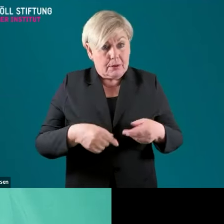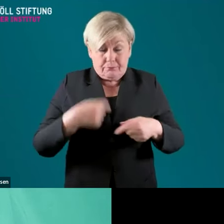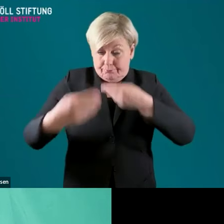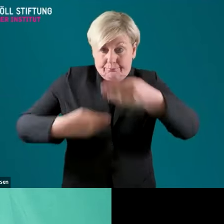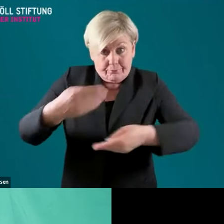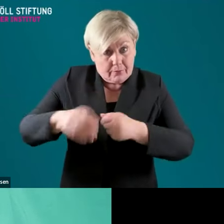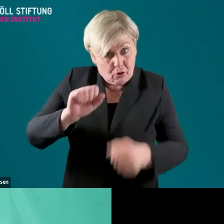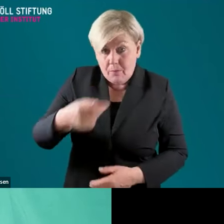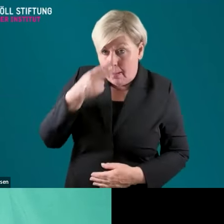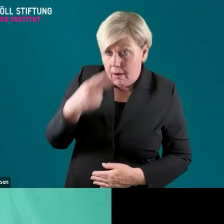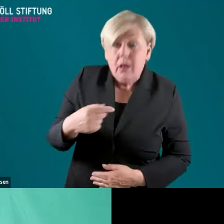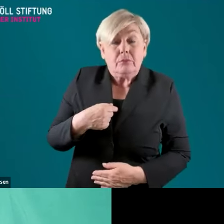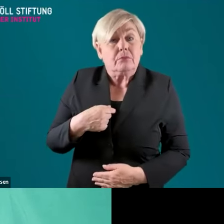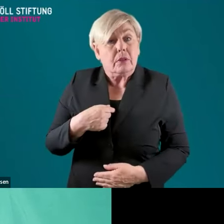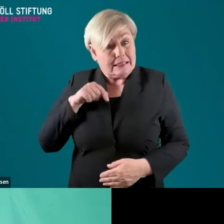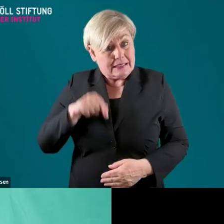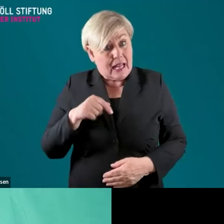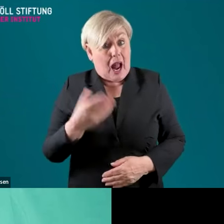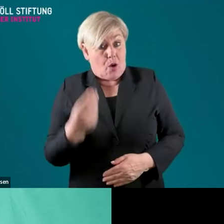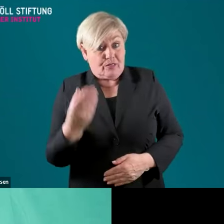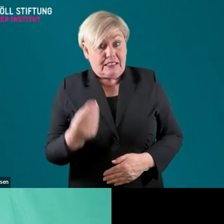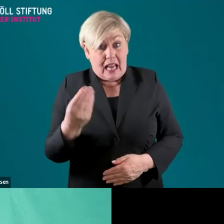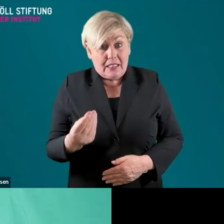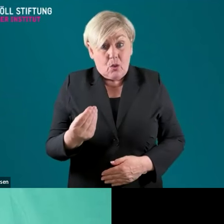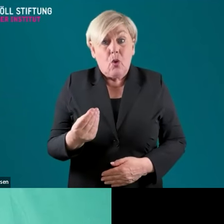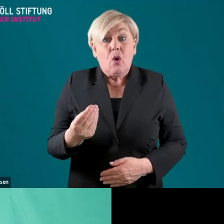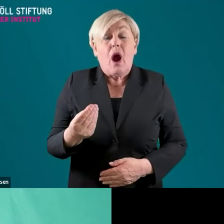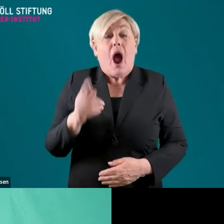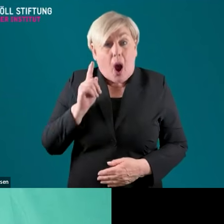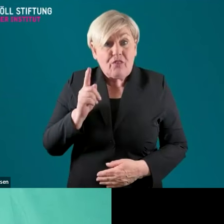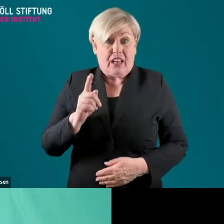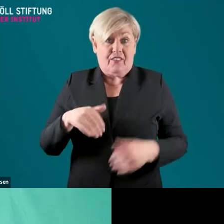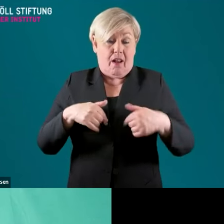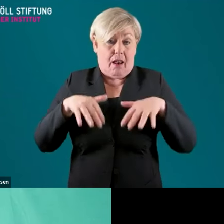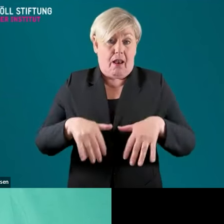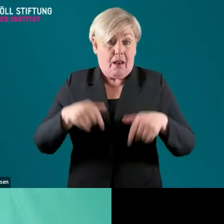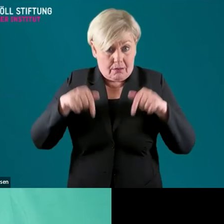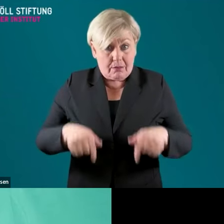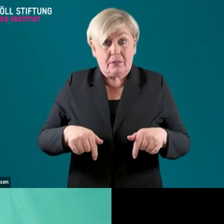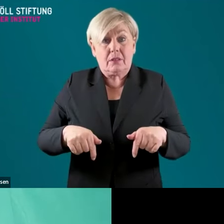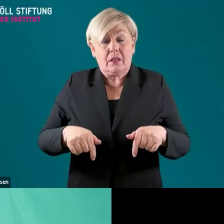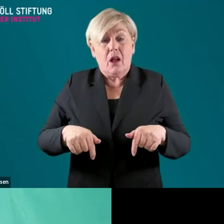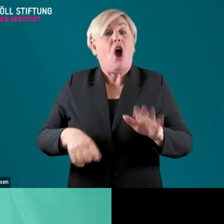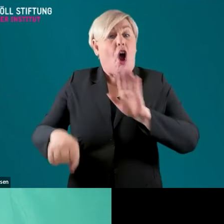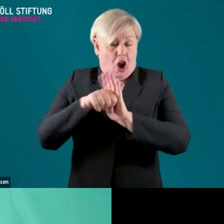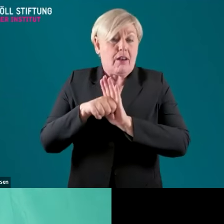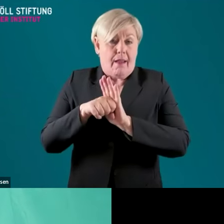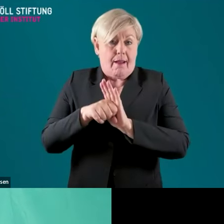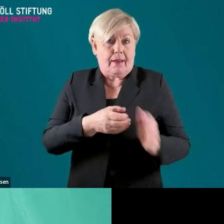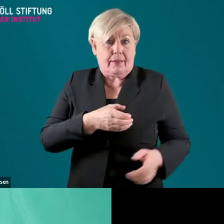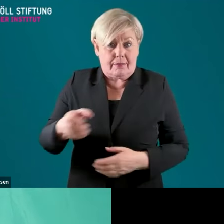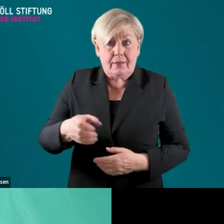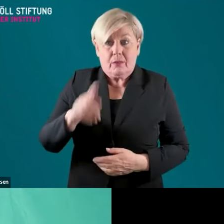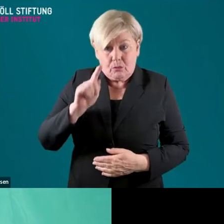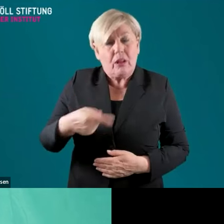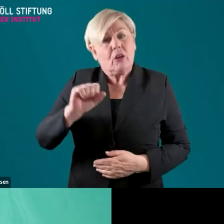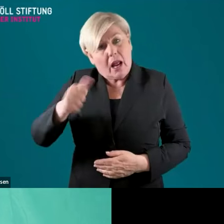Wir werden auf jeden Fall diese Aufzeichnung dann hier online stellen, sodass das nochmal nachgeschaut werden kann.